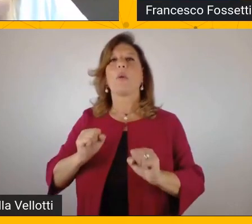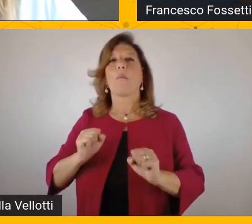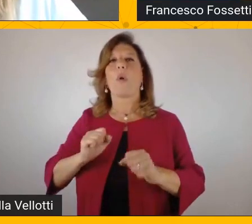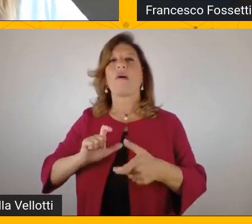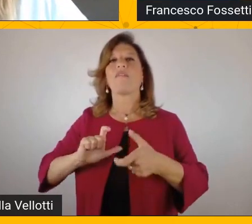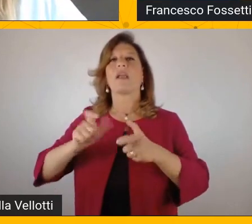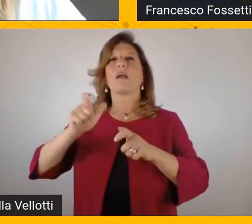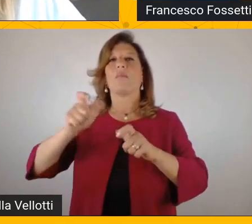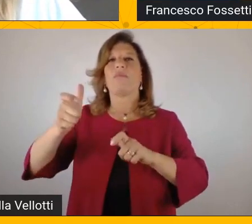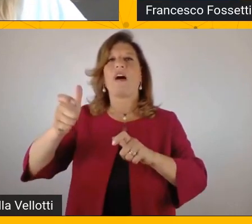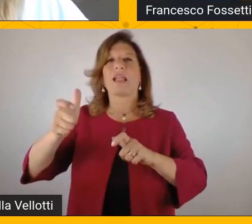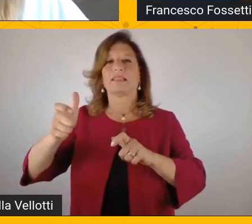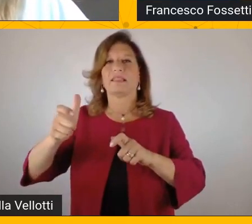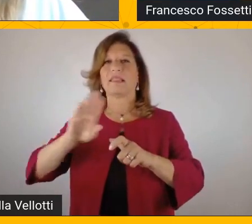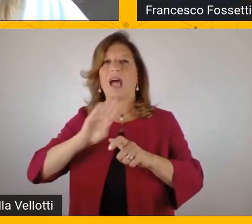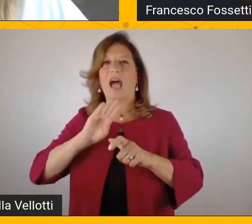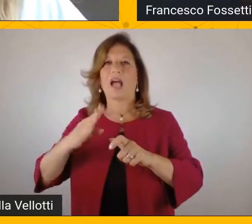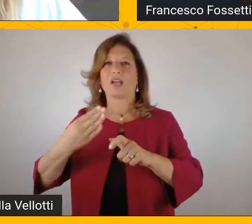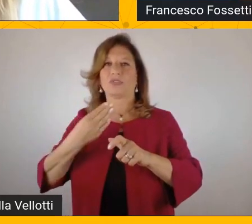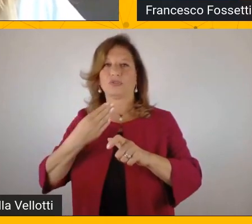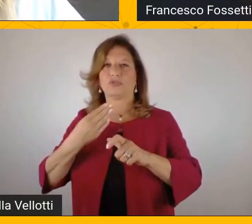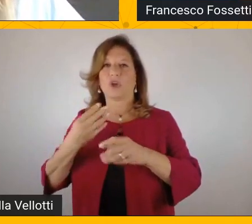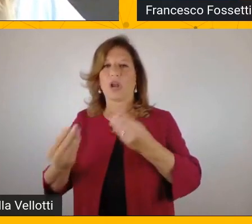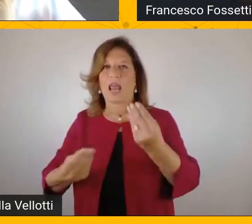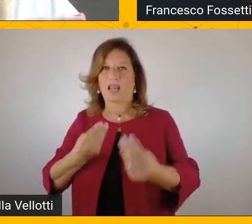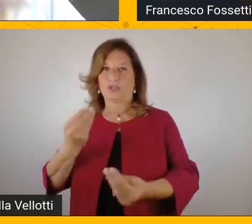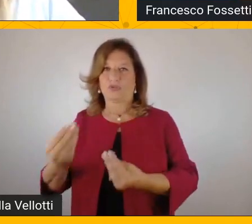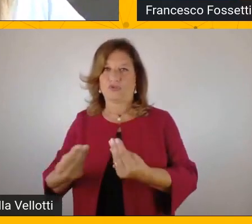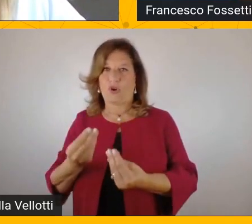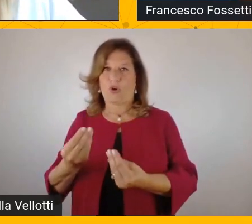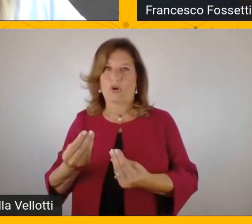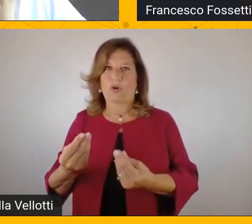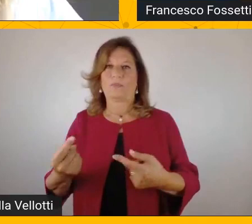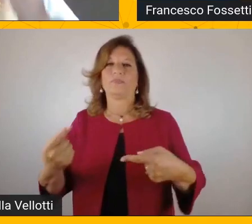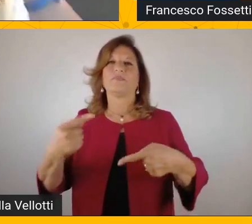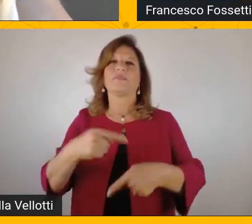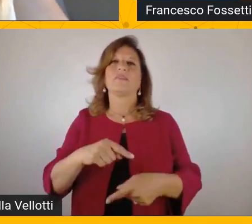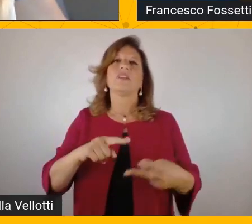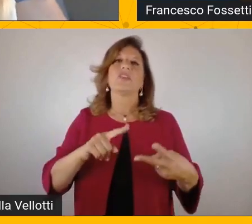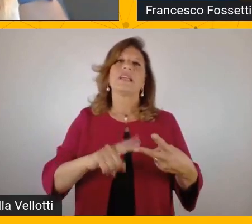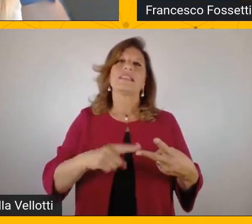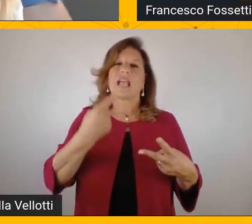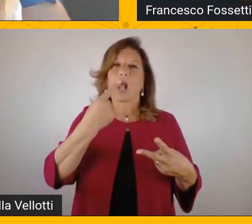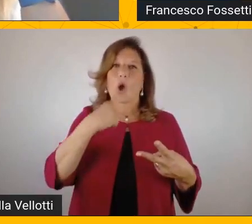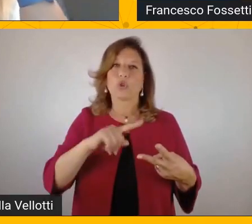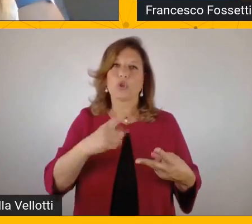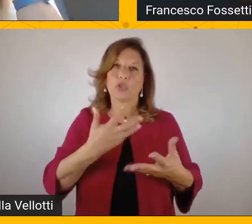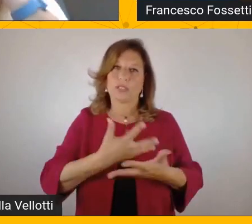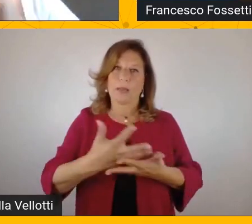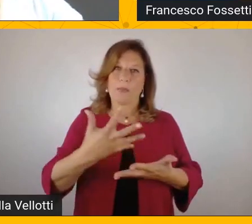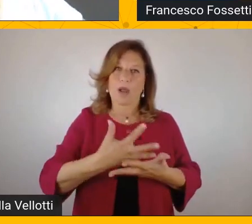permettono di avere un vantaggio nella tua ttività ludica. Invece la seconda